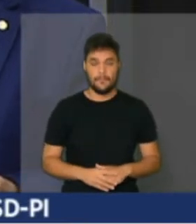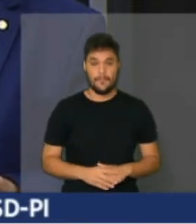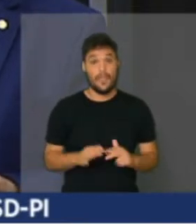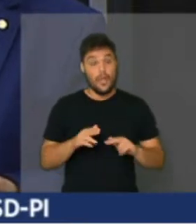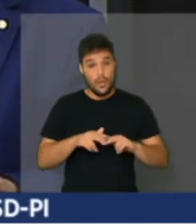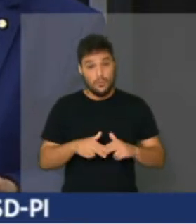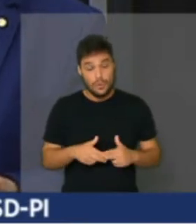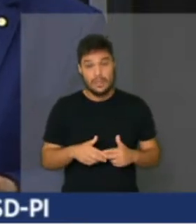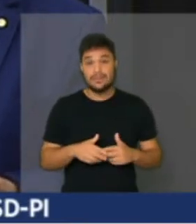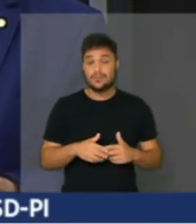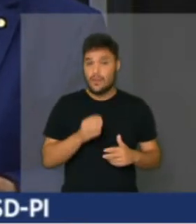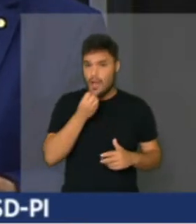OPORTUNO, DESTACAR A ESTIMATIVA DOS VALORES ANUAIS